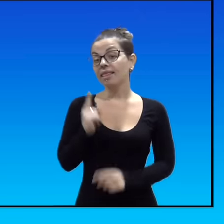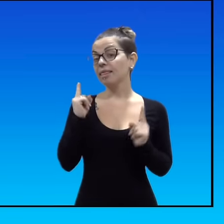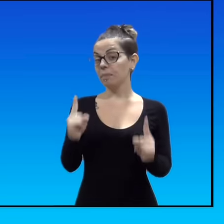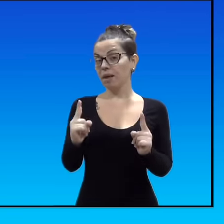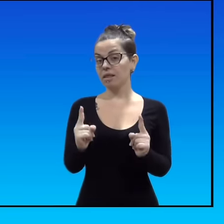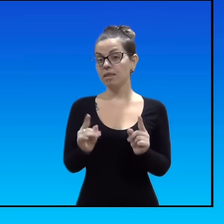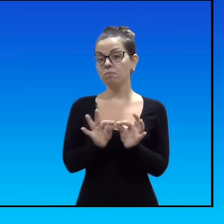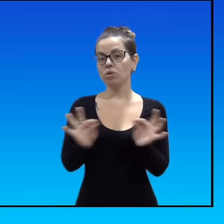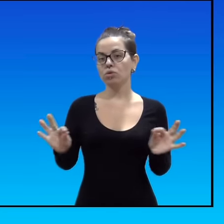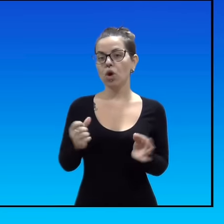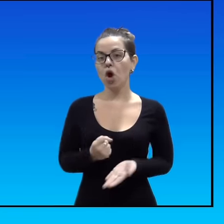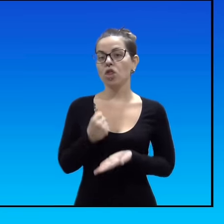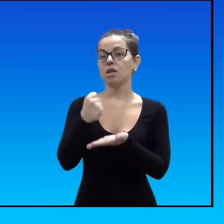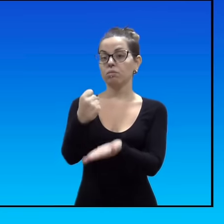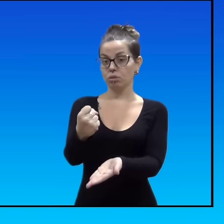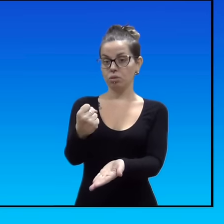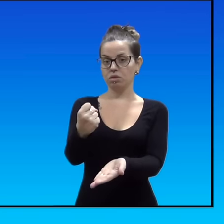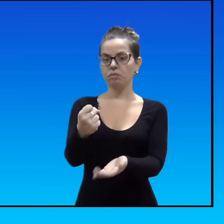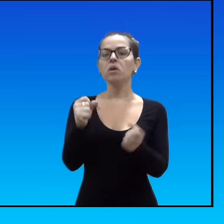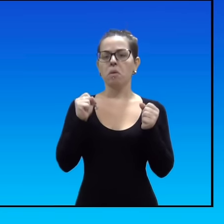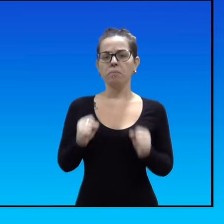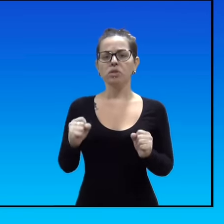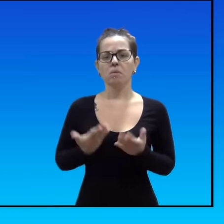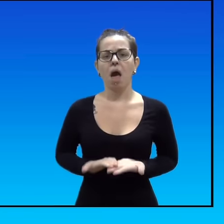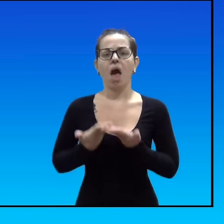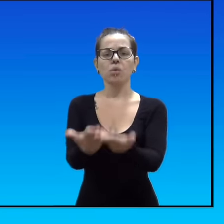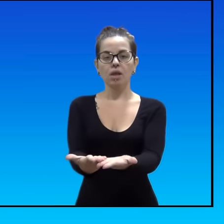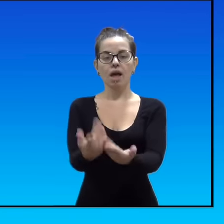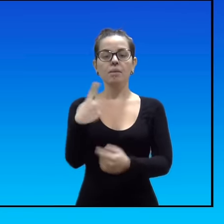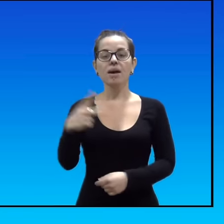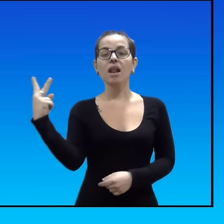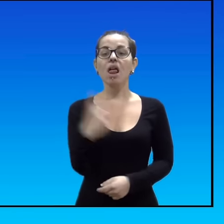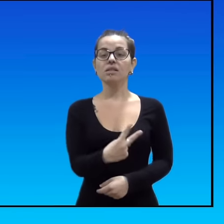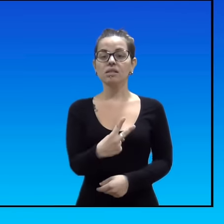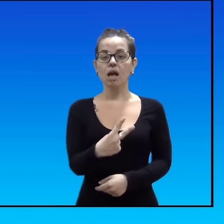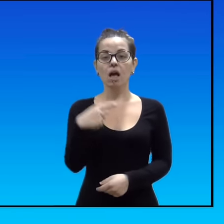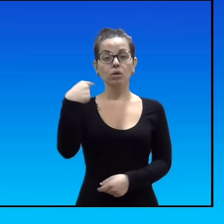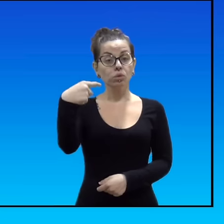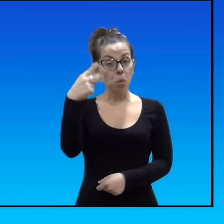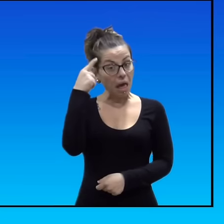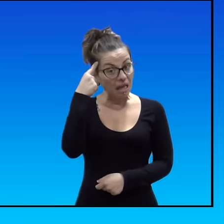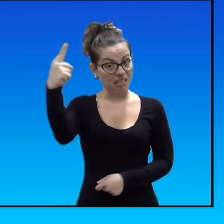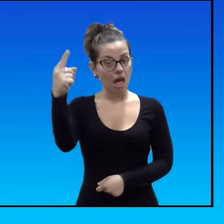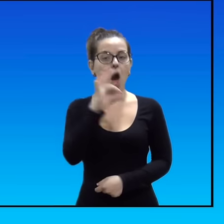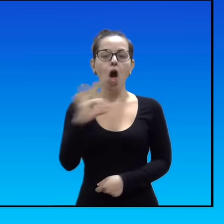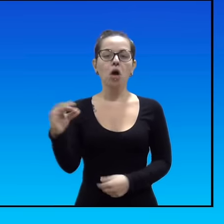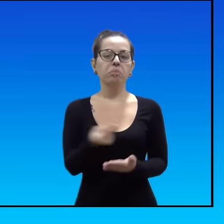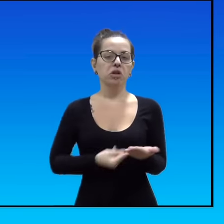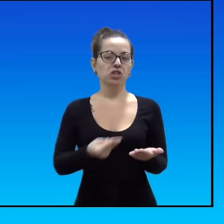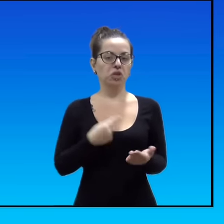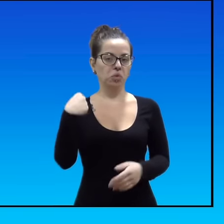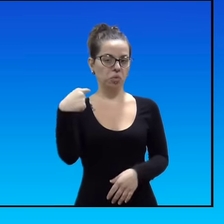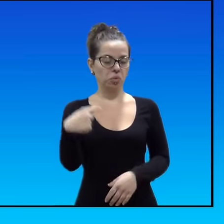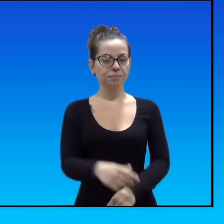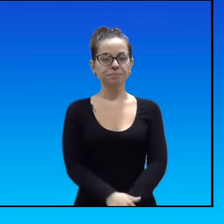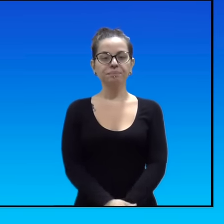In base alla somma ricevuta potremmo realizzare proprio la tua idea!